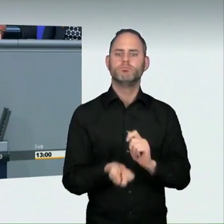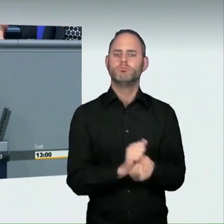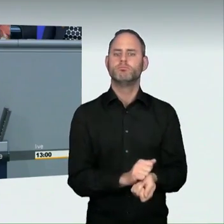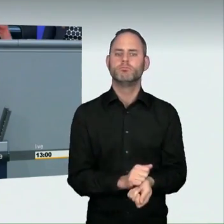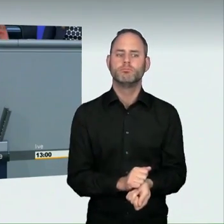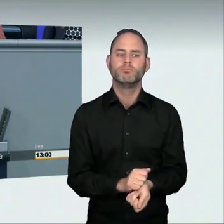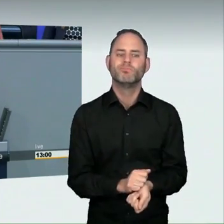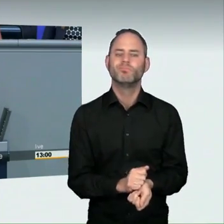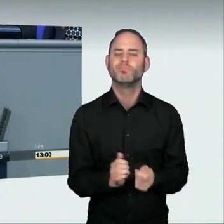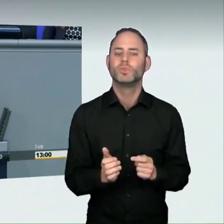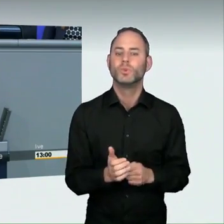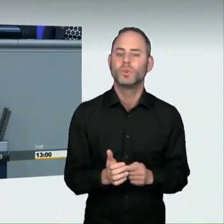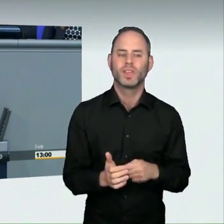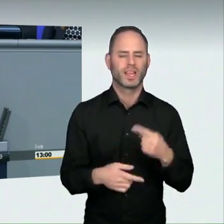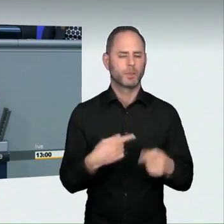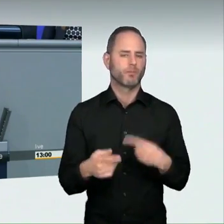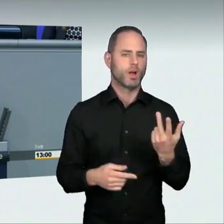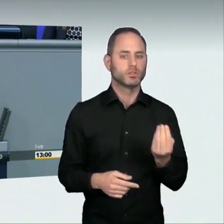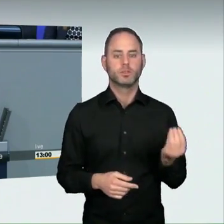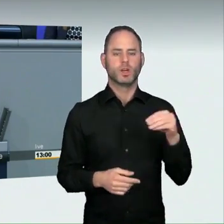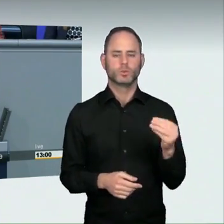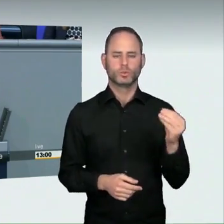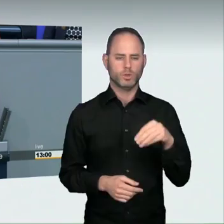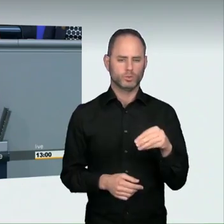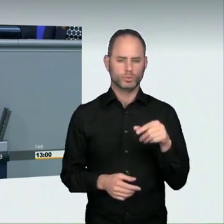Zur Rüge. Wie man Löcher in Käse zu Käse reden kann,